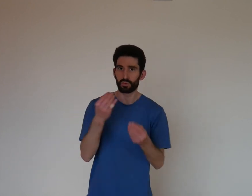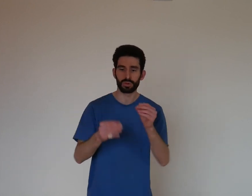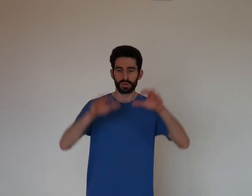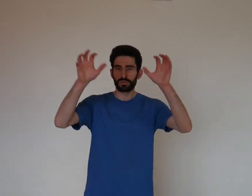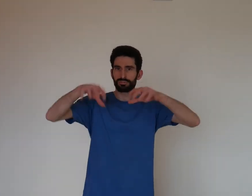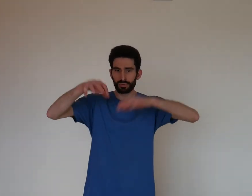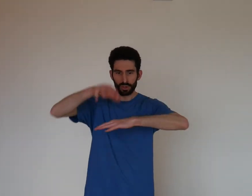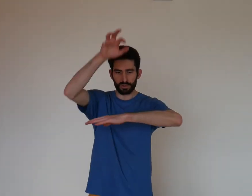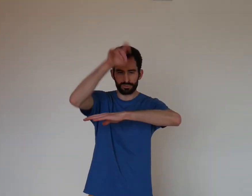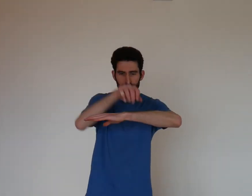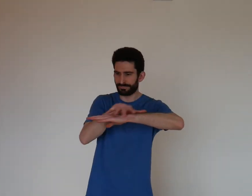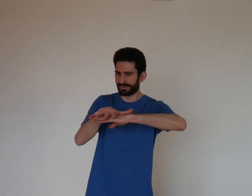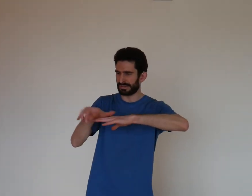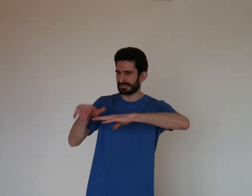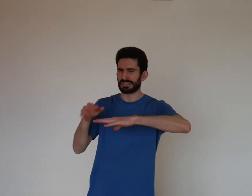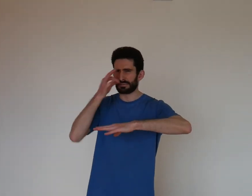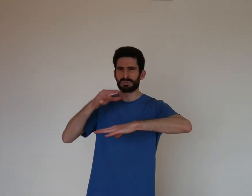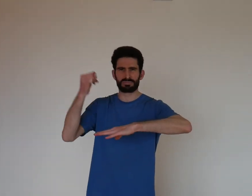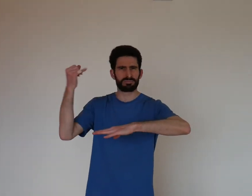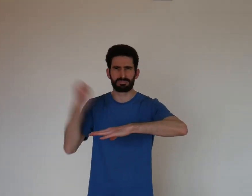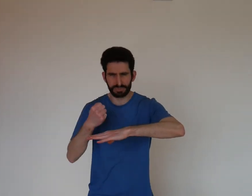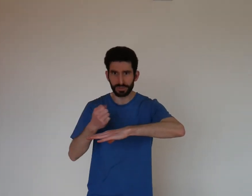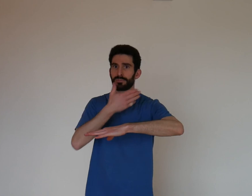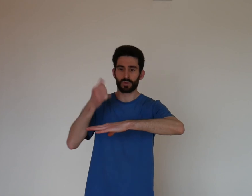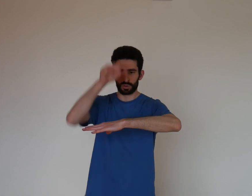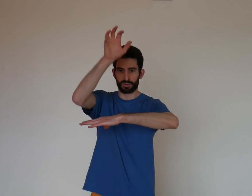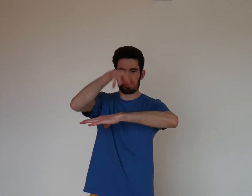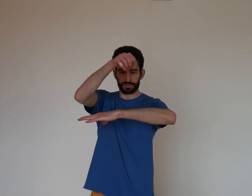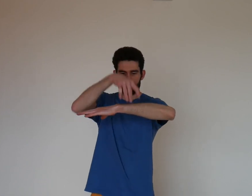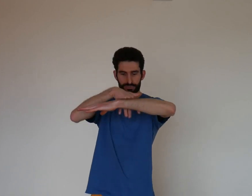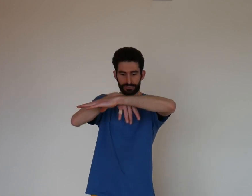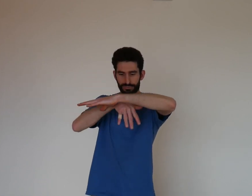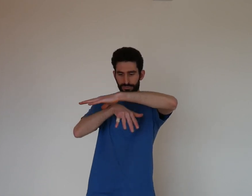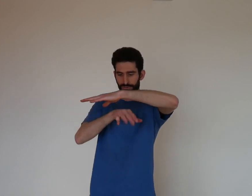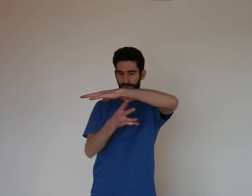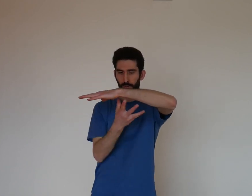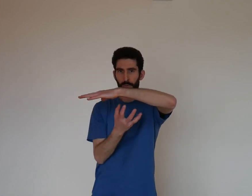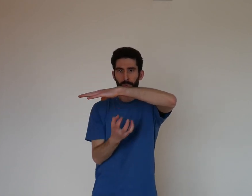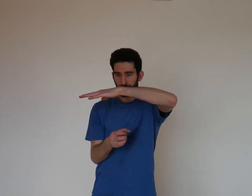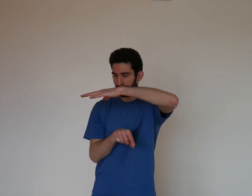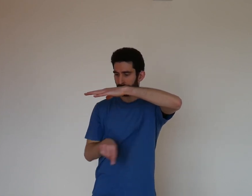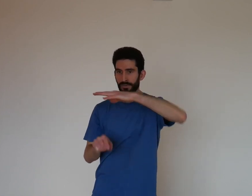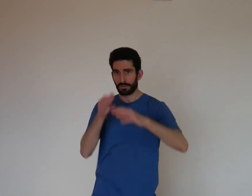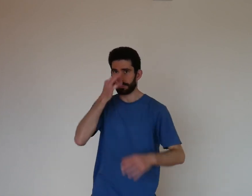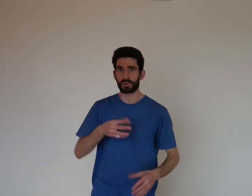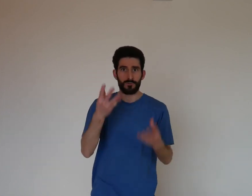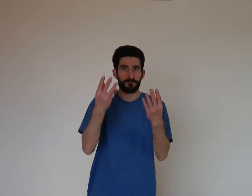Ou bien, permettre à l'eau de pluie de s'infiltrer dans le sol. La pollution est plus faible